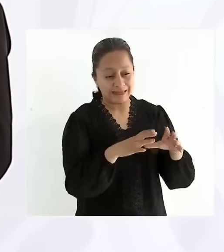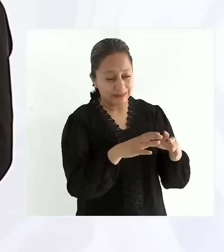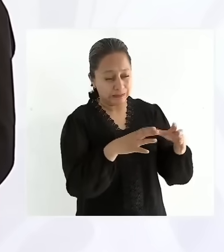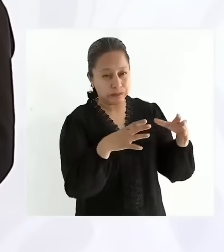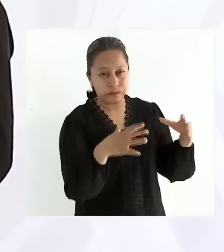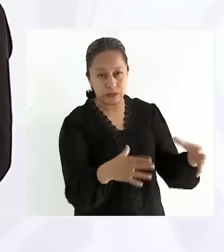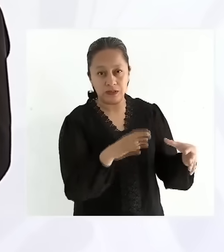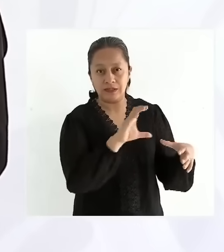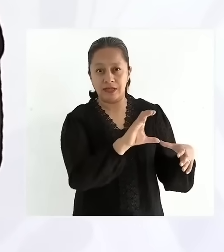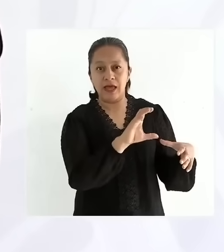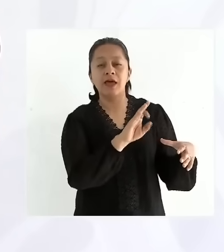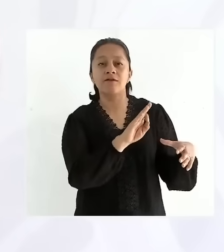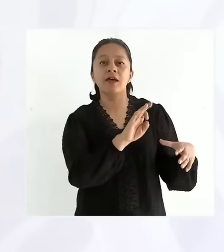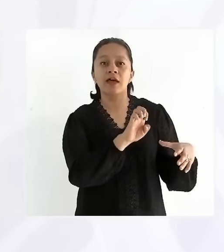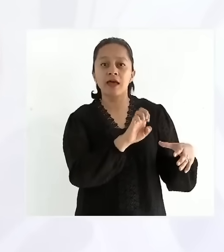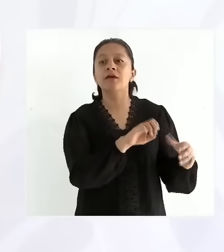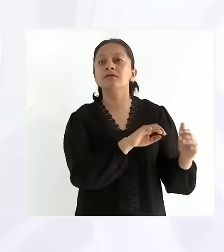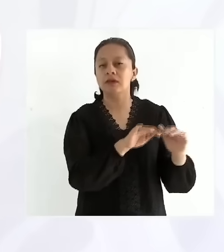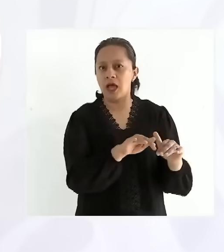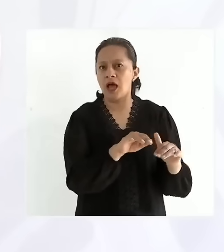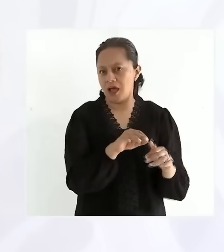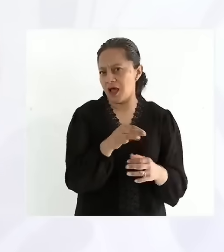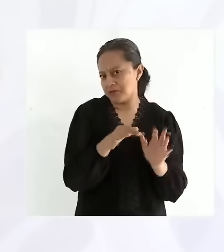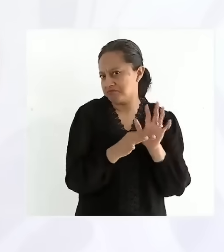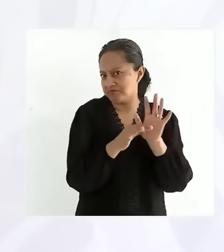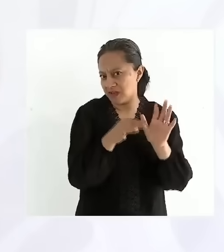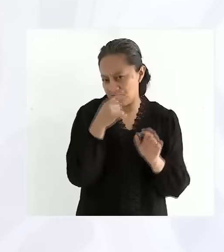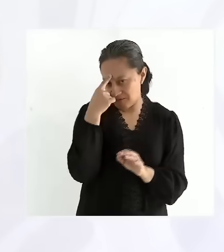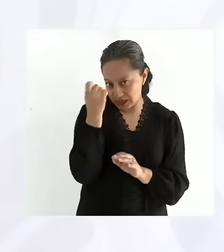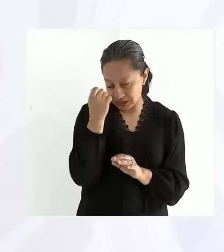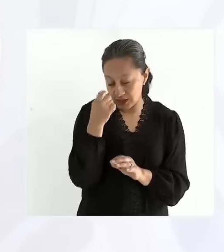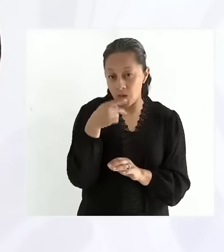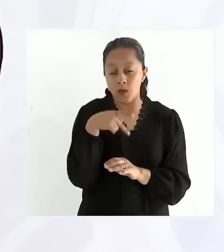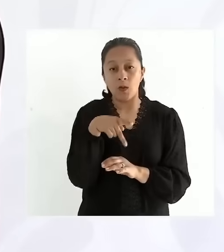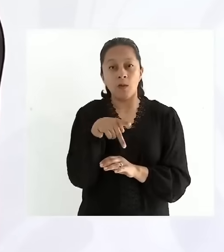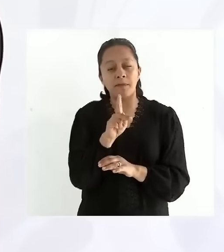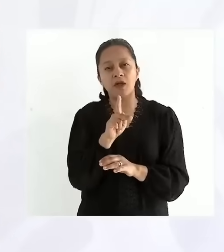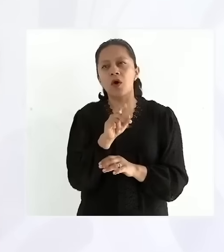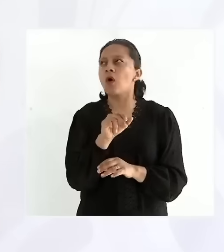Comisión Federal de Elec. y se hice fácil, pero tuve la fortuna vivir en algún otro país, en